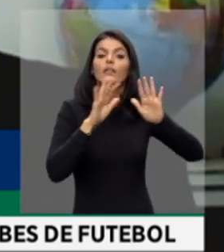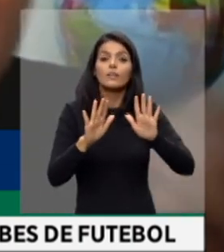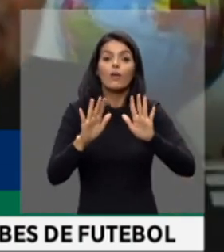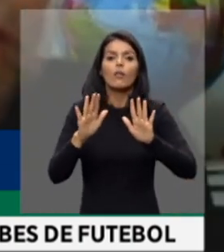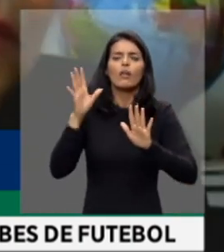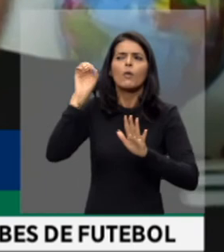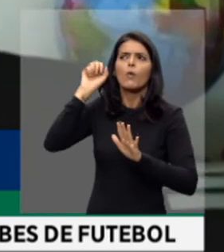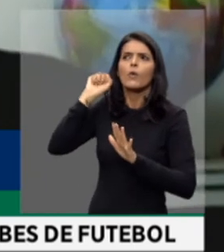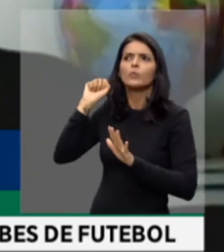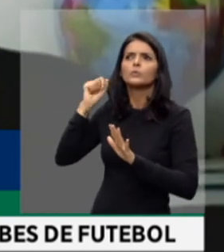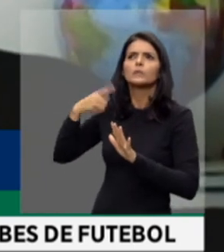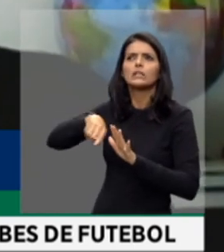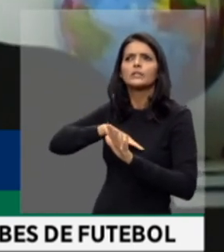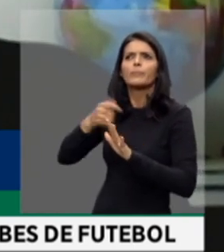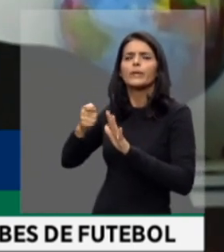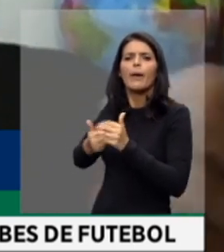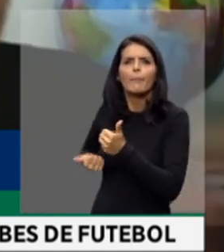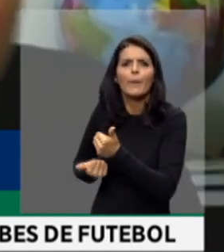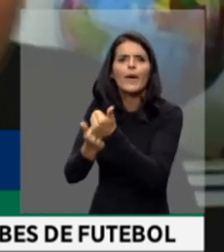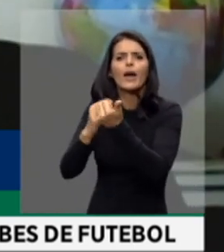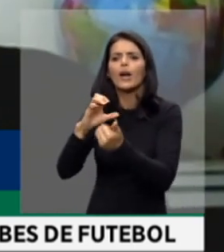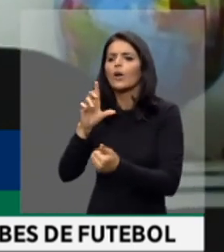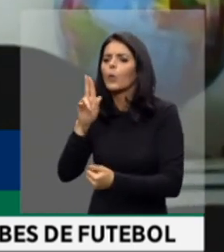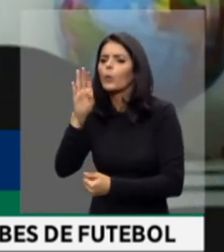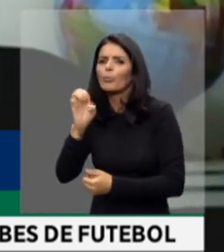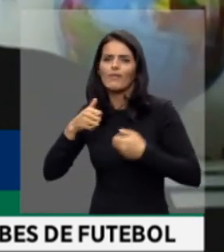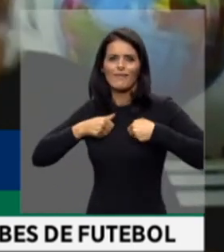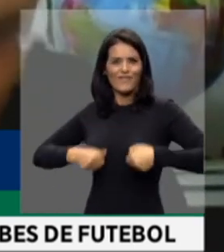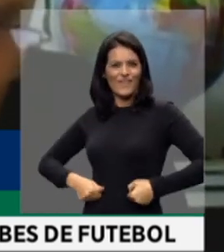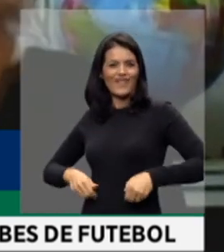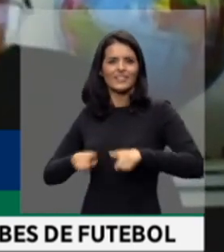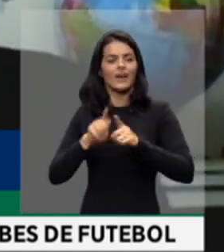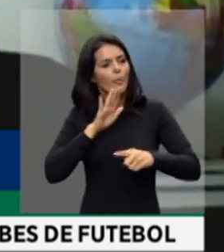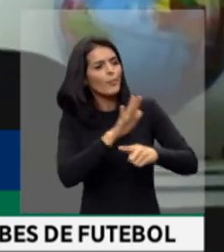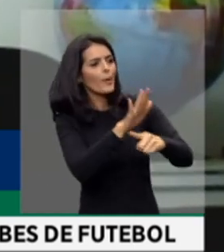LER EXATAMENTE ESSE ARTIGO AQUI DA LEI PELÉ... QUE É O